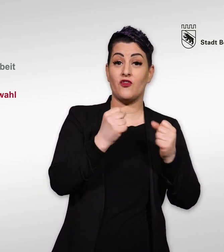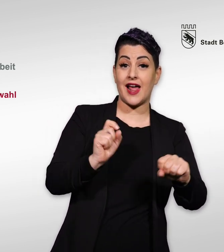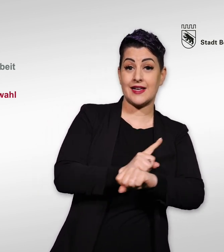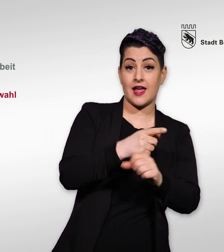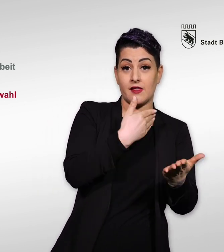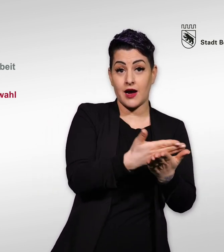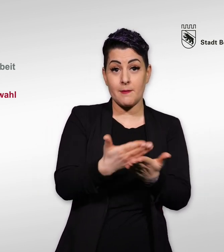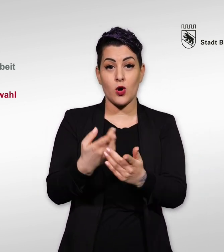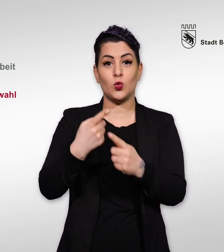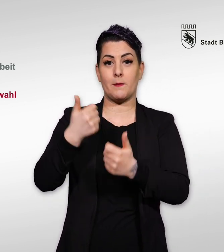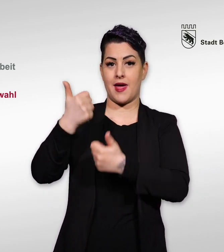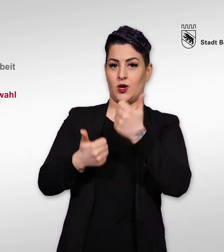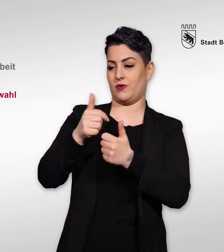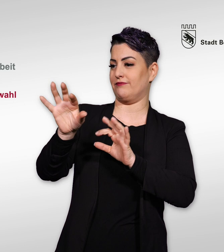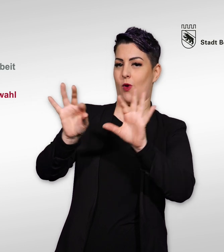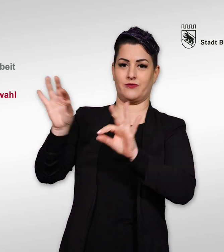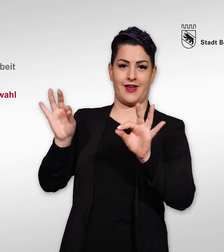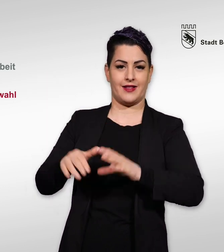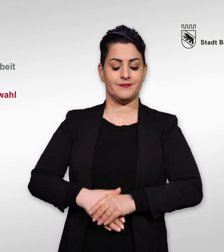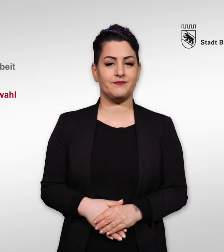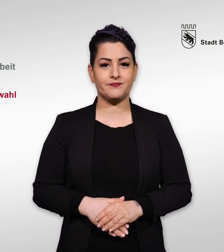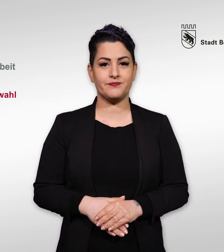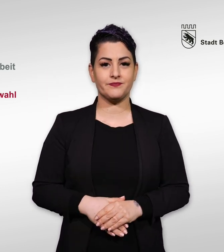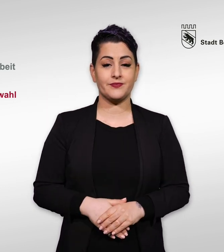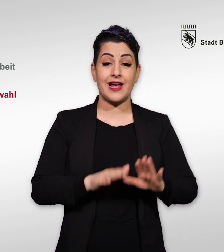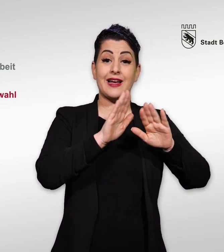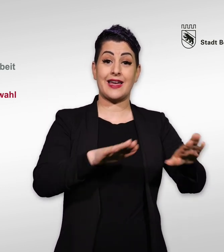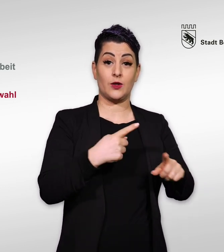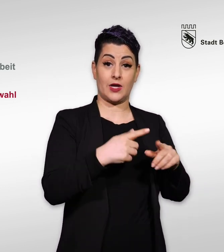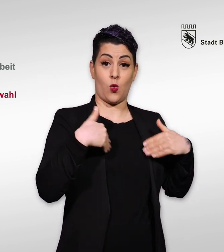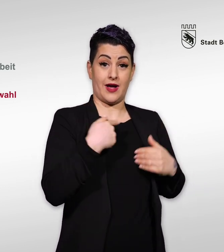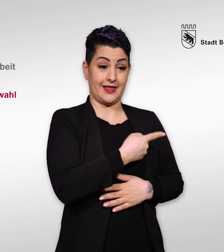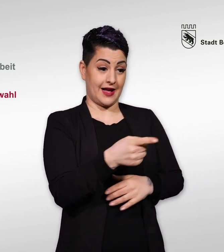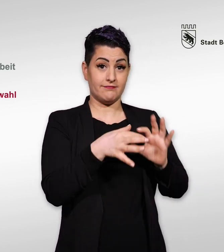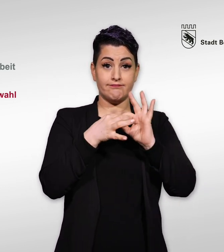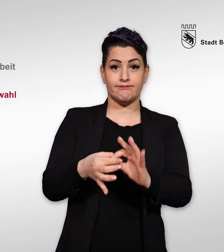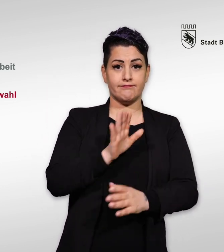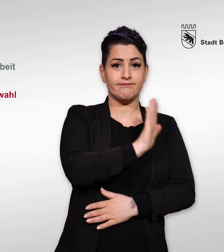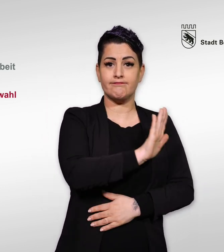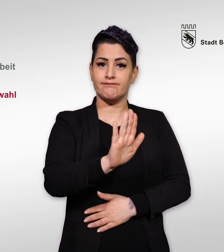Freizeitangeboten und Berufen auswählen. Durch stereotype Vorstellungen von «typisch weiblichen»